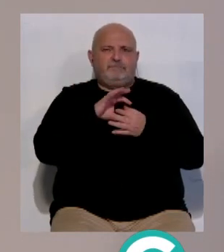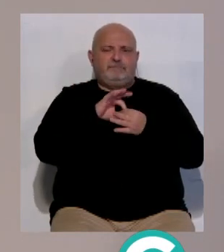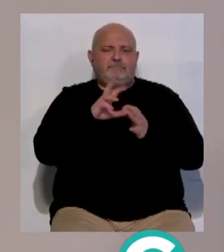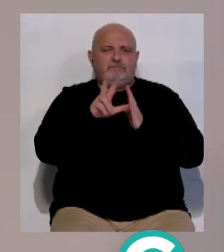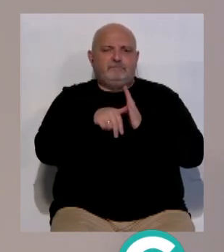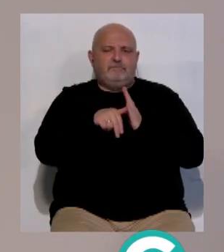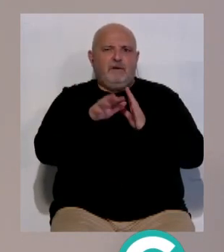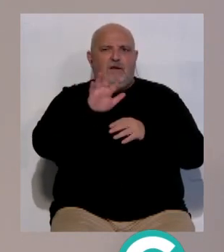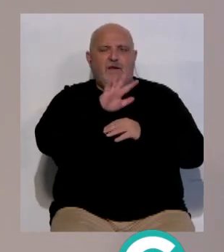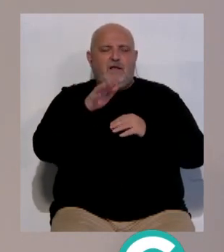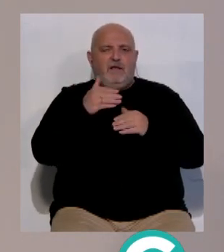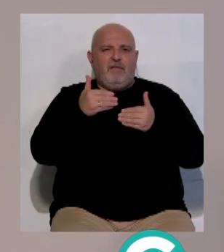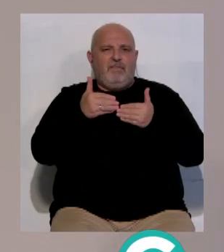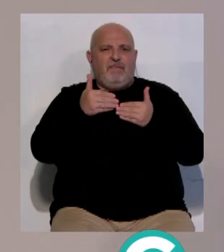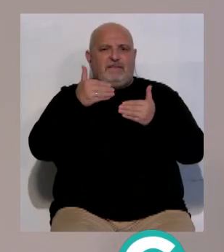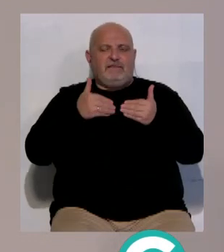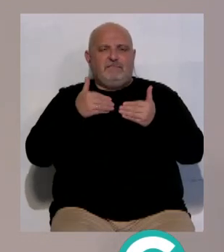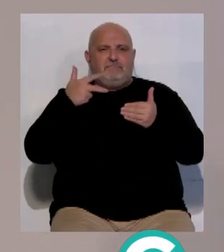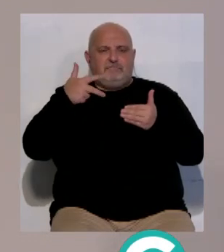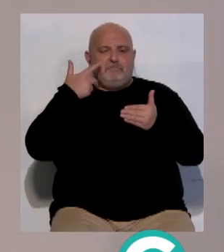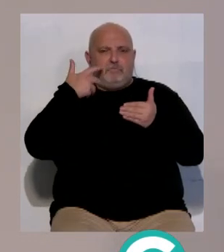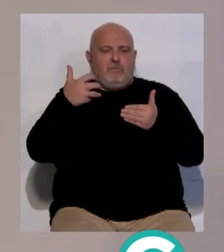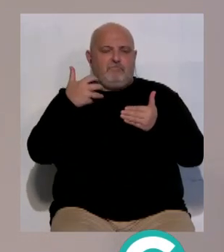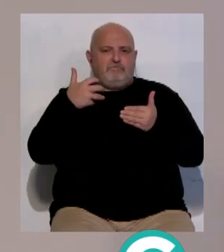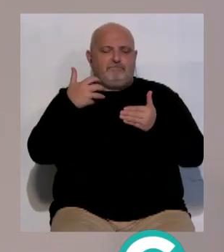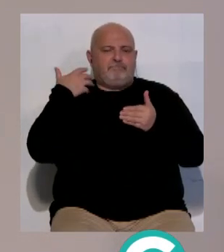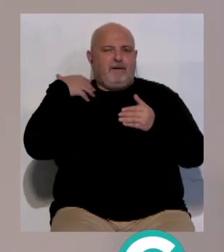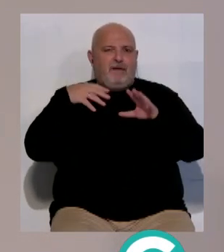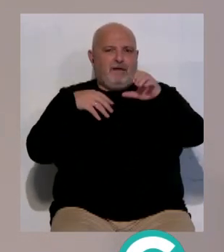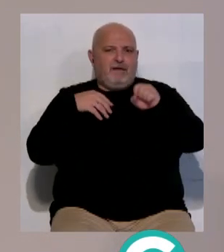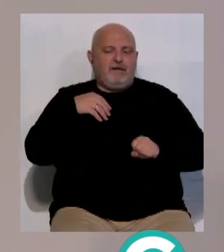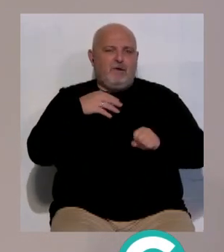pusieron una imagen por detrás yiz verdaderamente le sujetaba la camiseta al jugador del certo